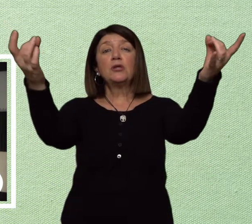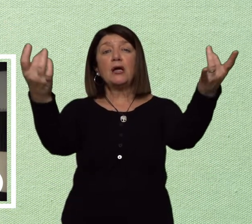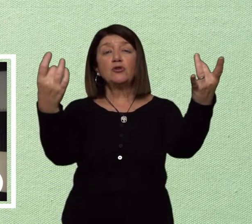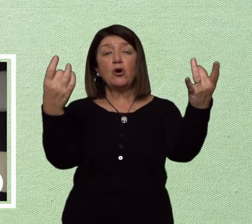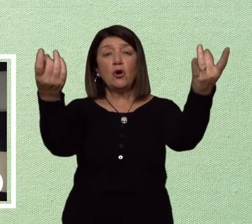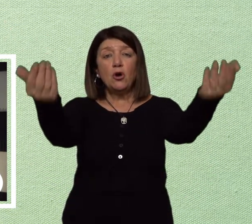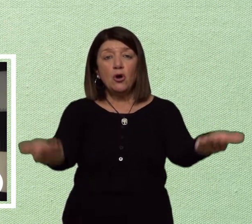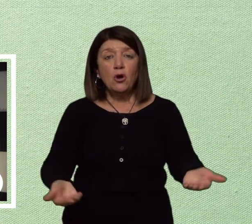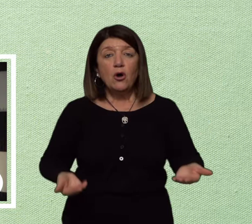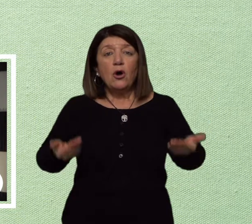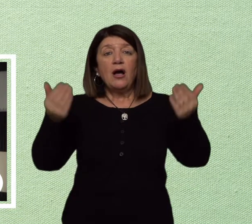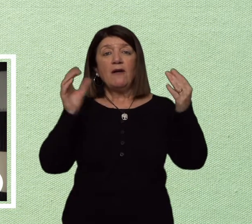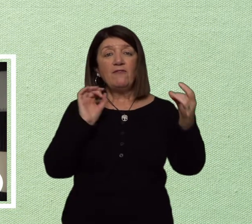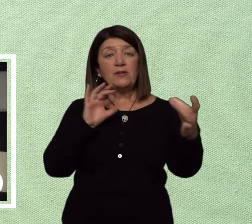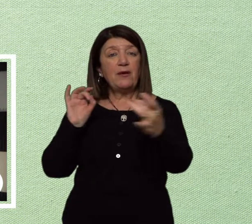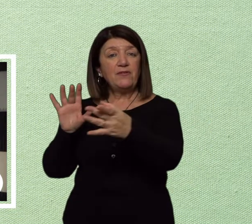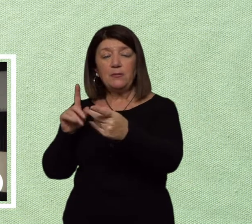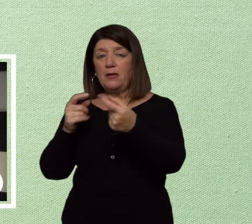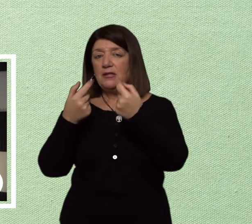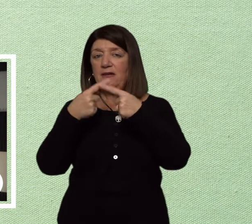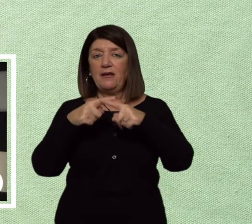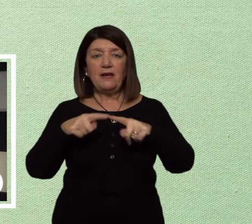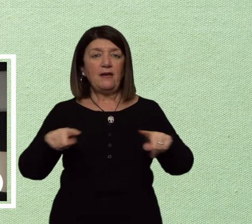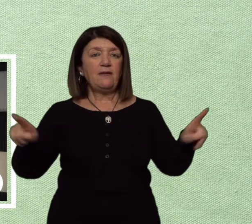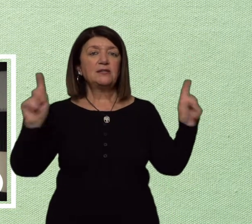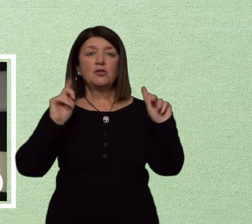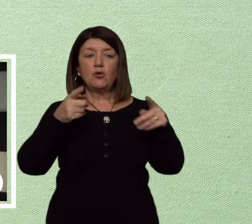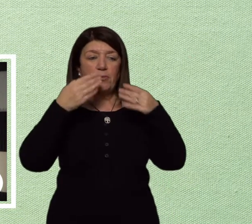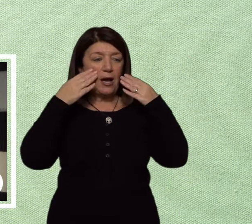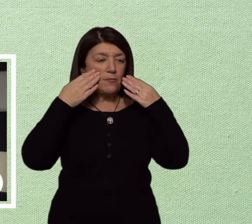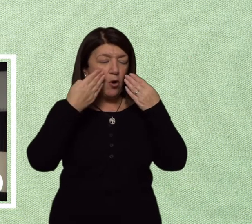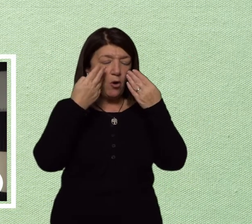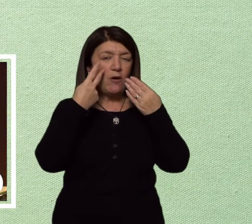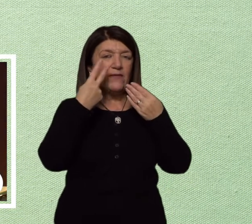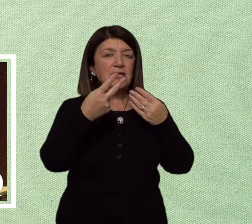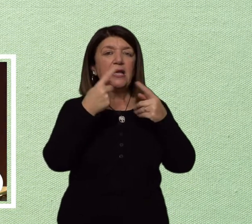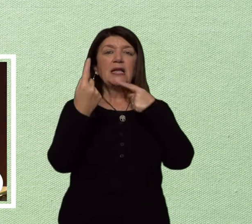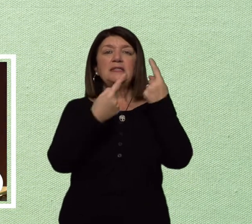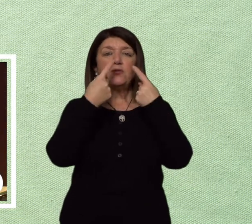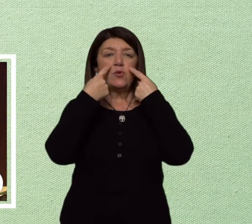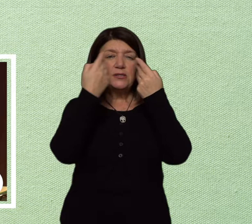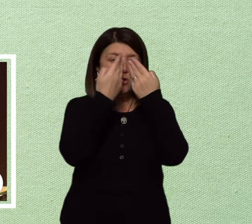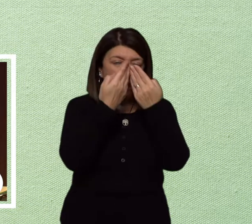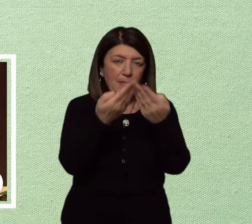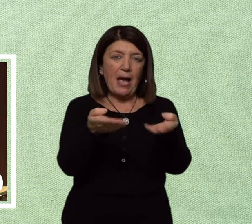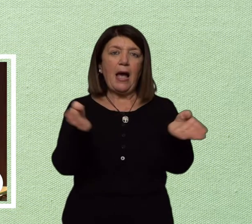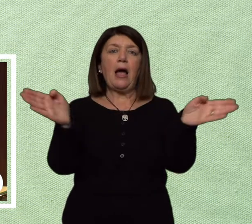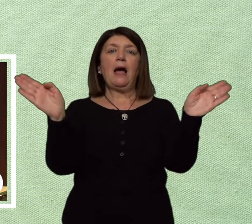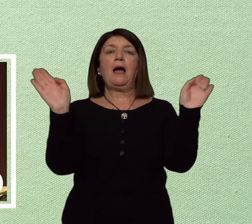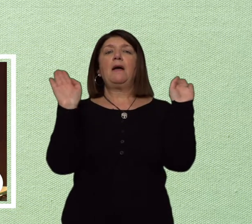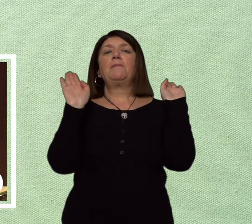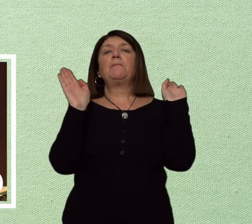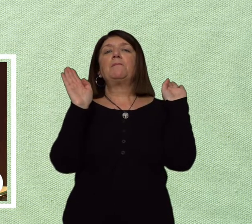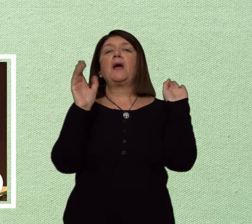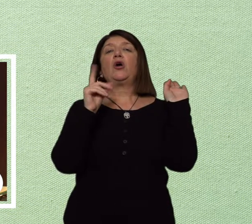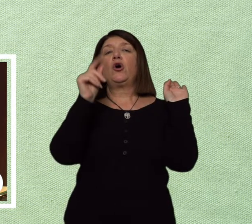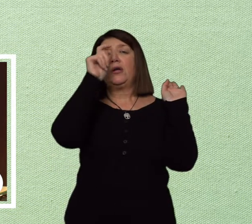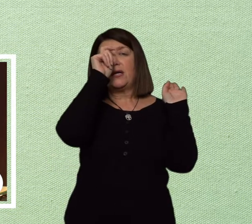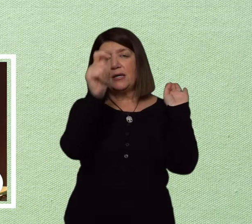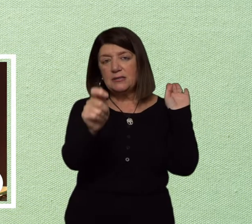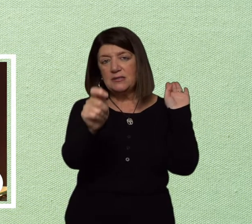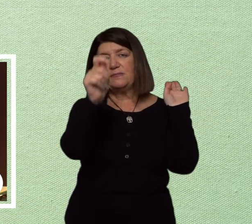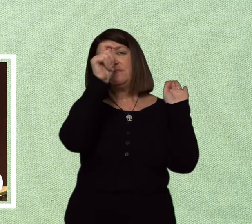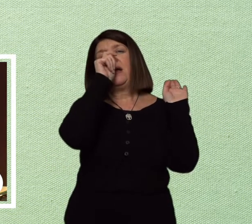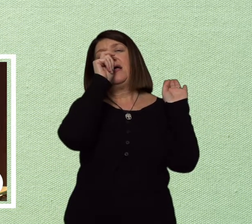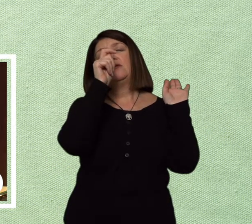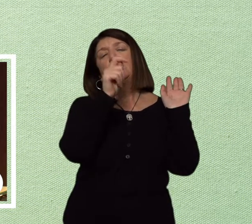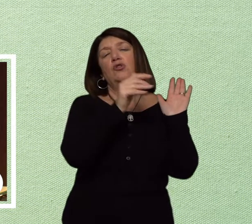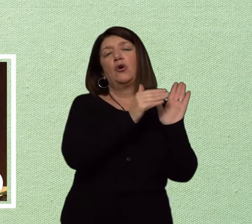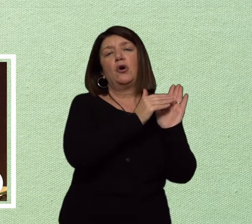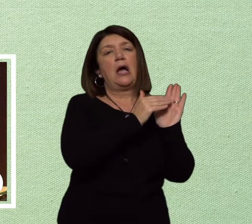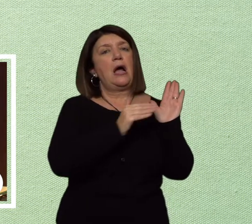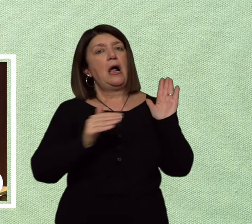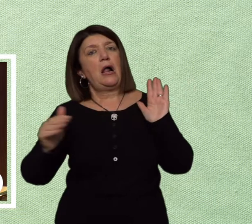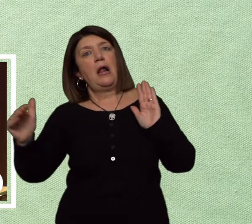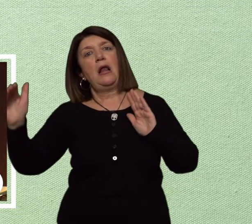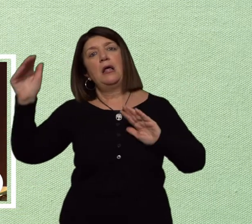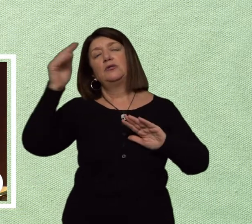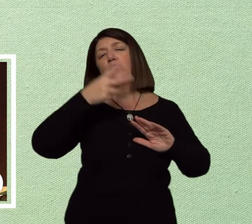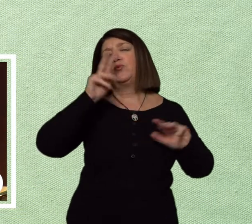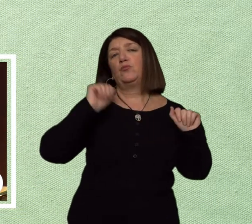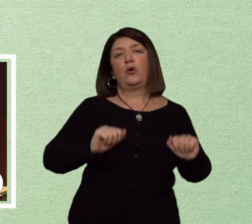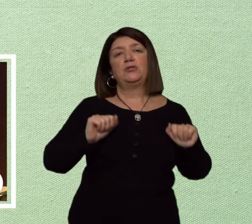più ampio e più rispettoso possibile. -Certo, io direi che abbiamo abbiamo un po' trattato,